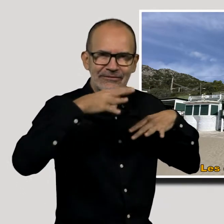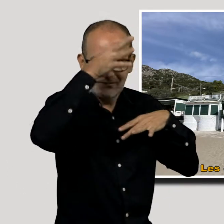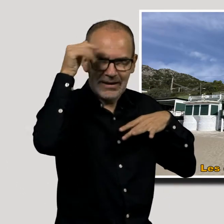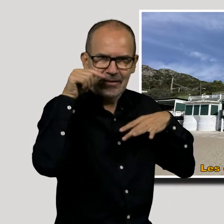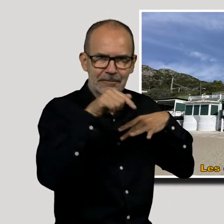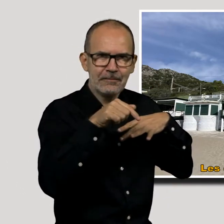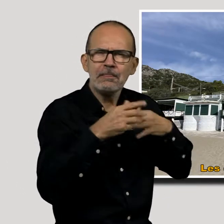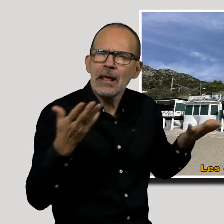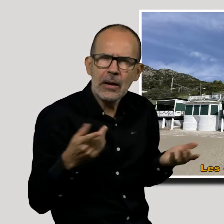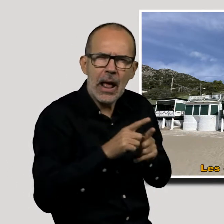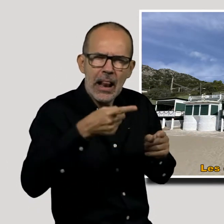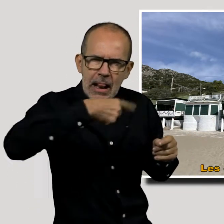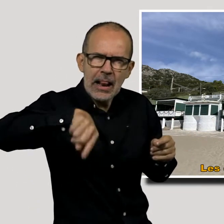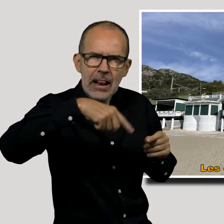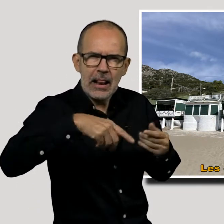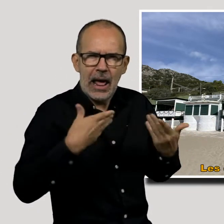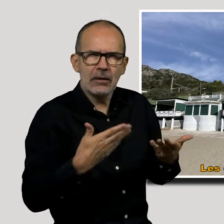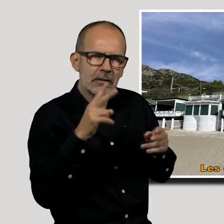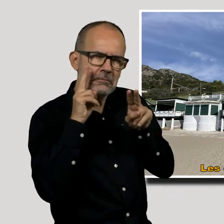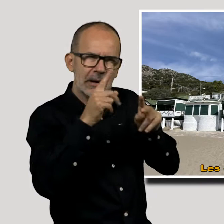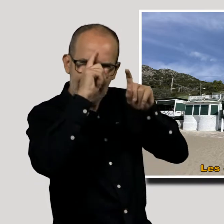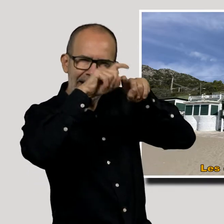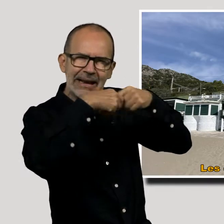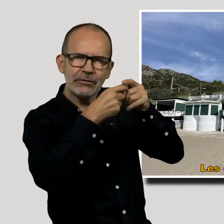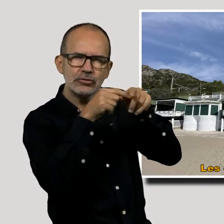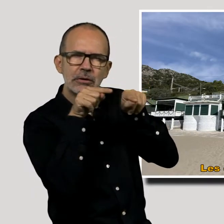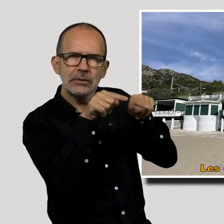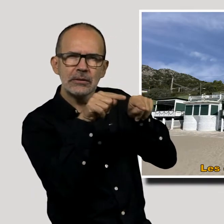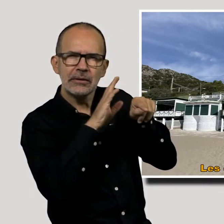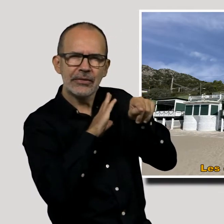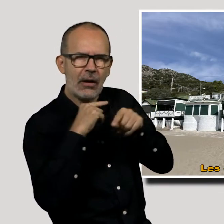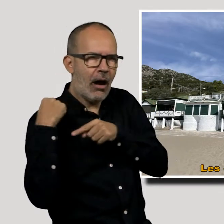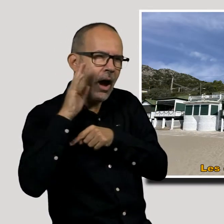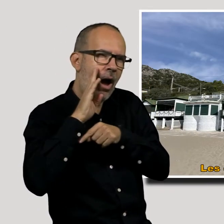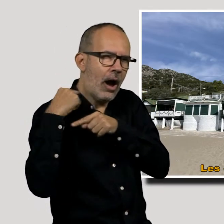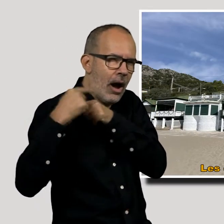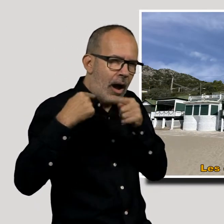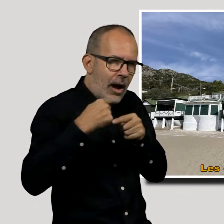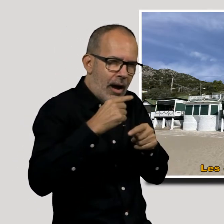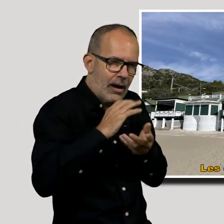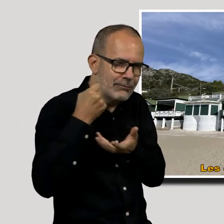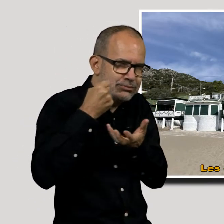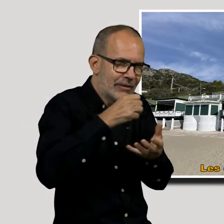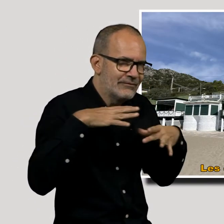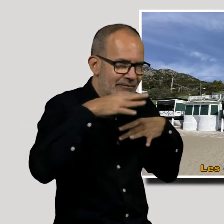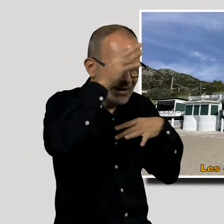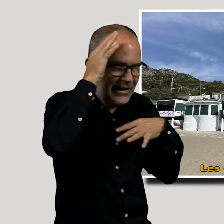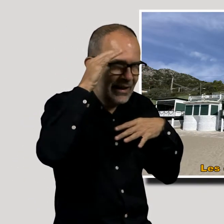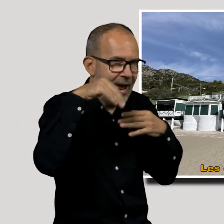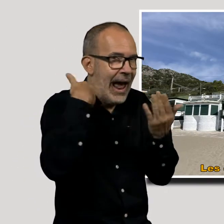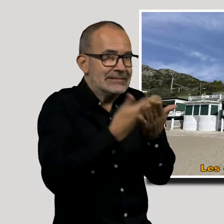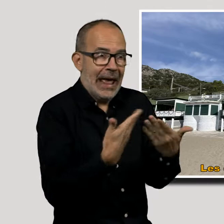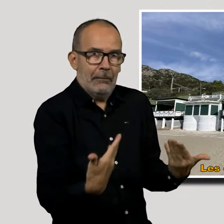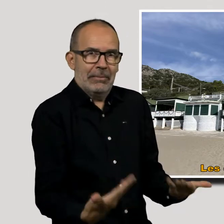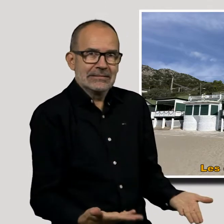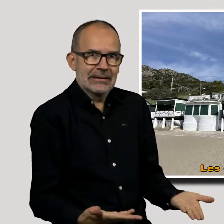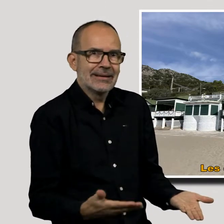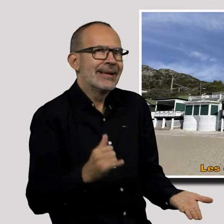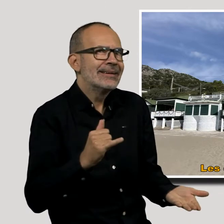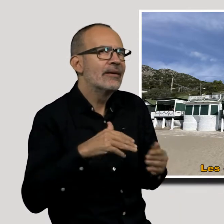sobre el present i el futur d’aquests ric i singular llegat patrimonial?